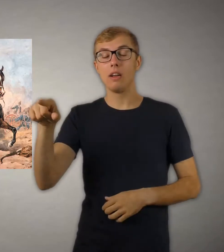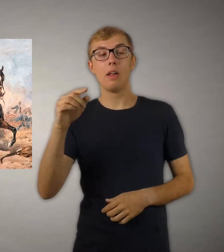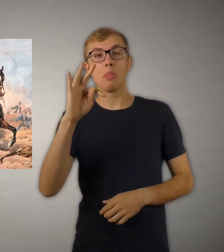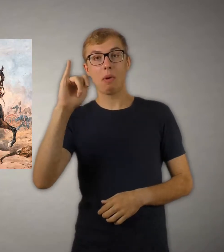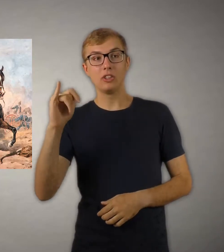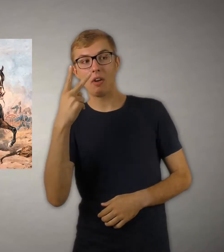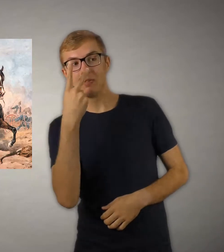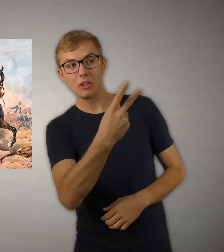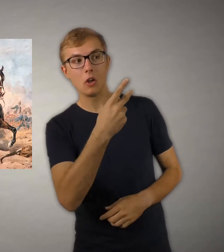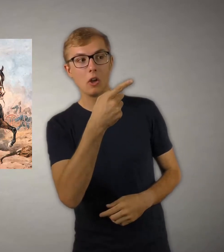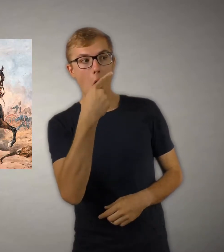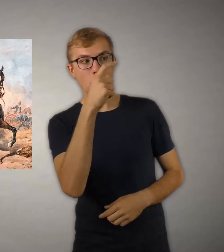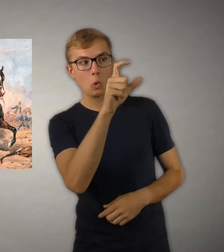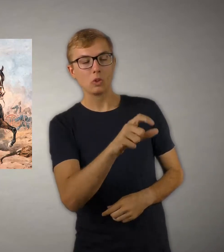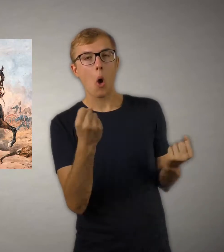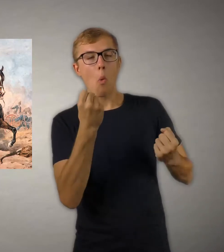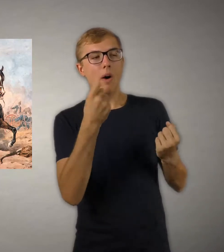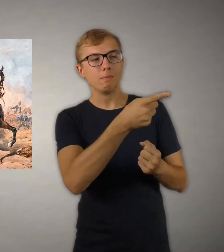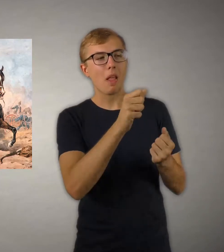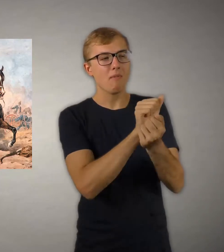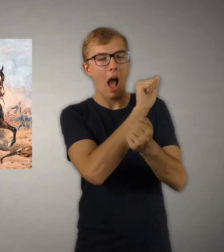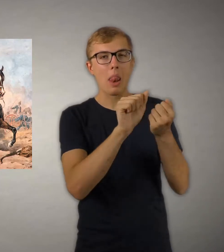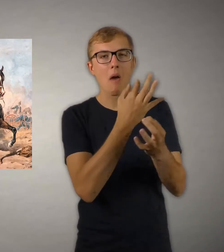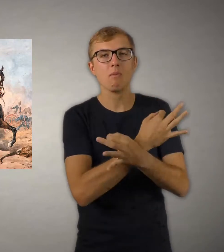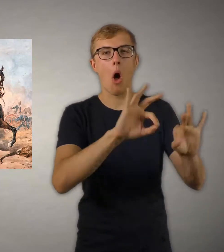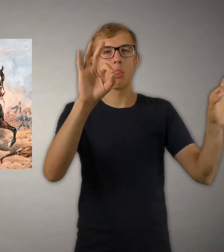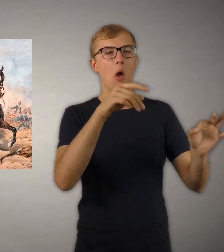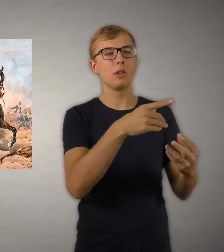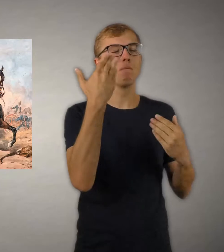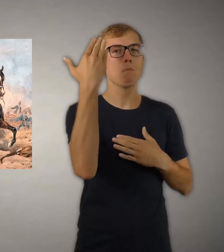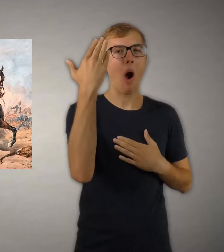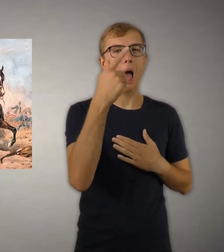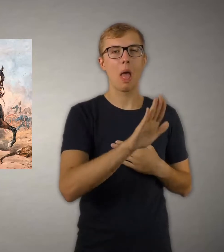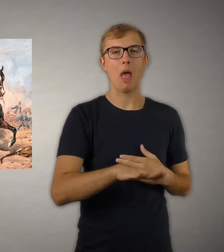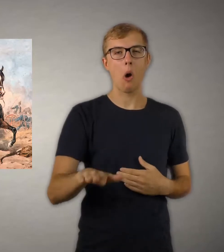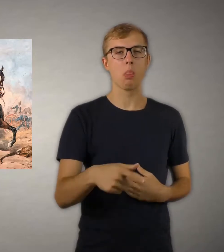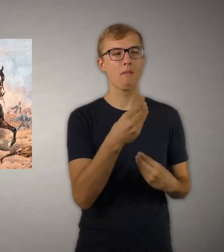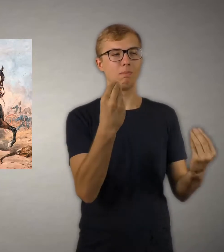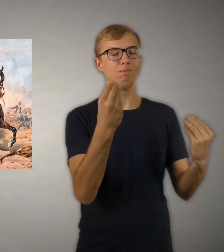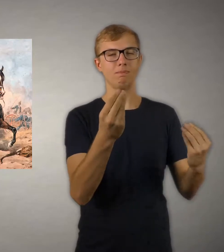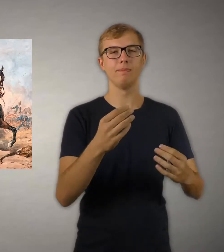Jefferson widział w Kościuszce ideał wojownika o wolność i bohatera narodowego.